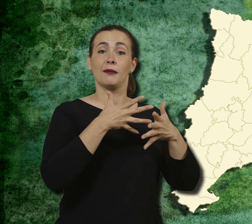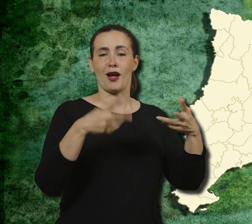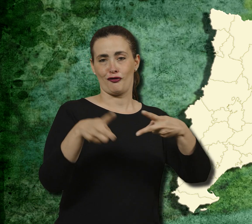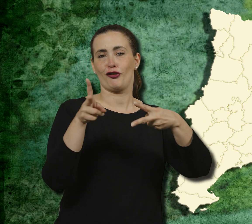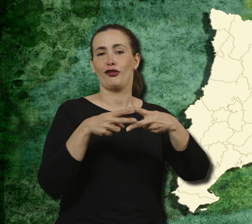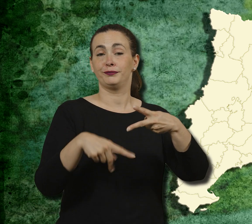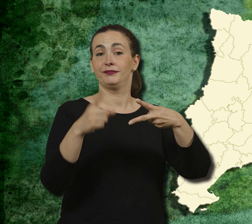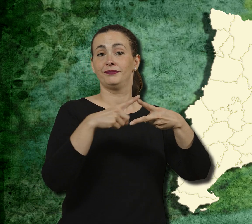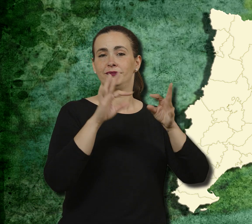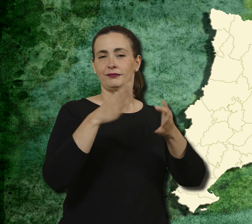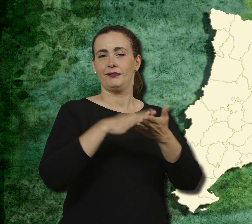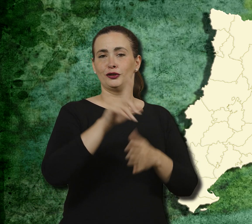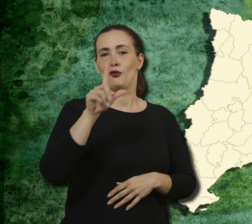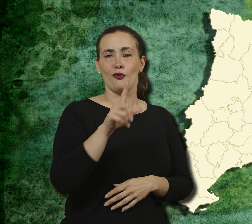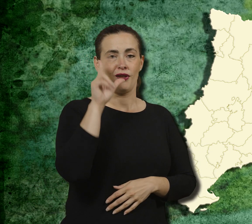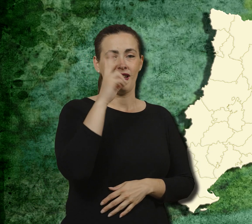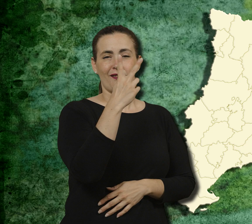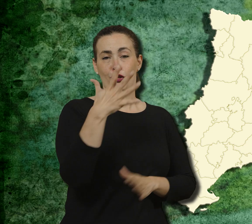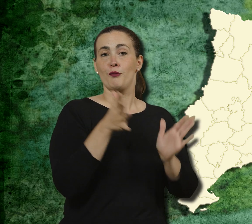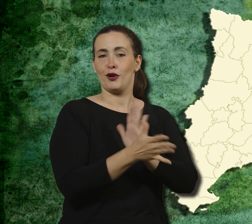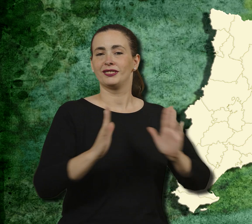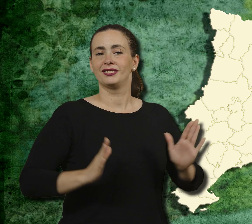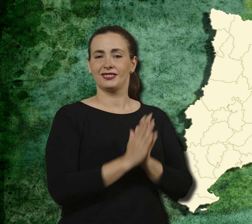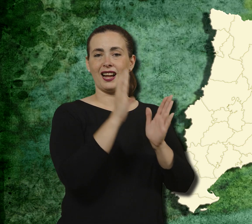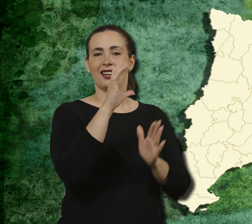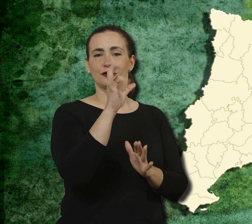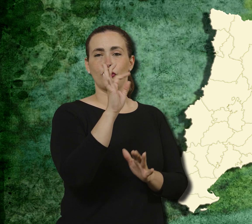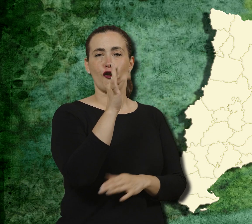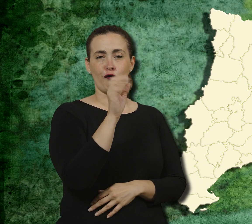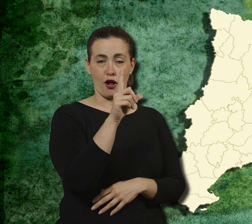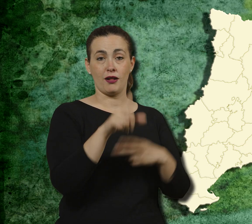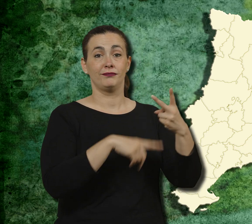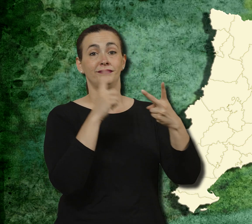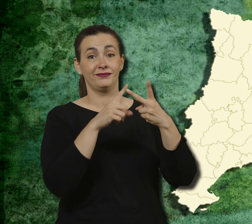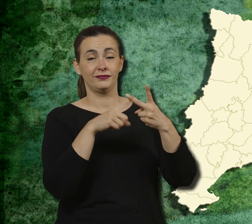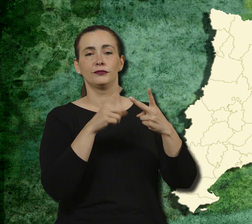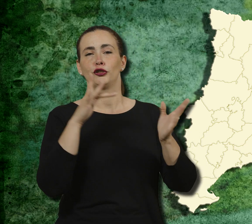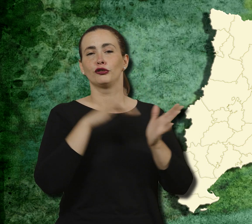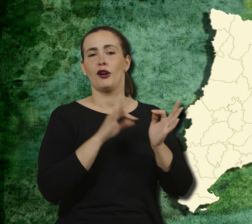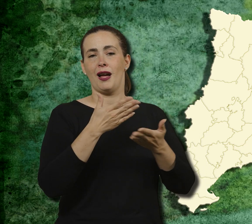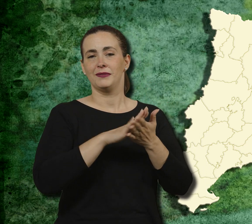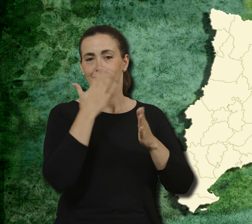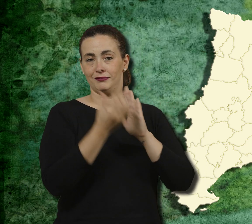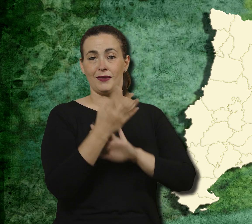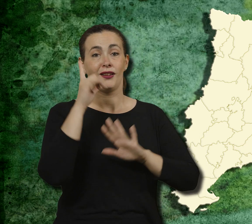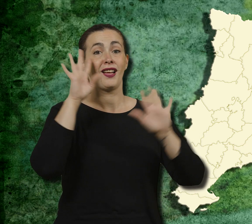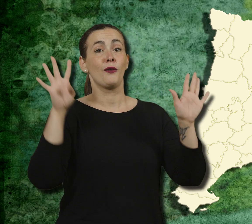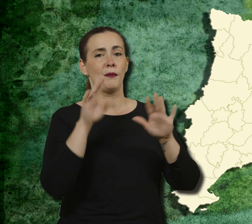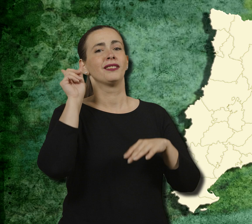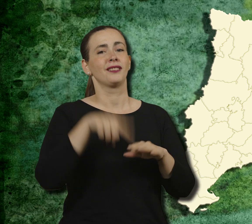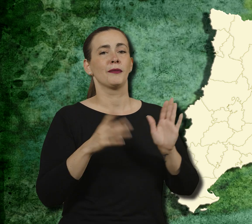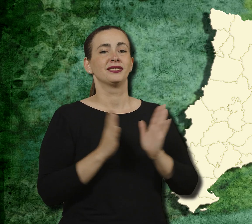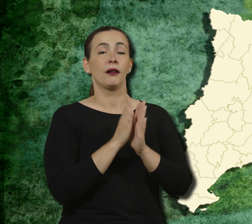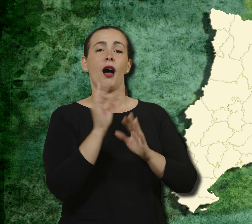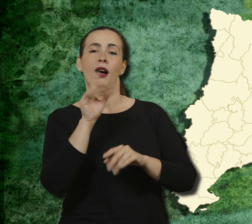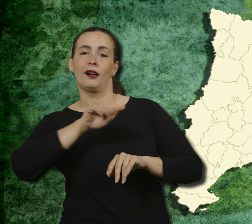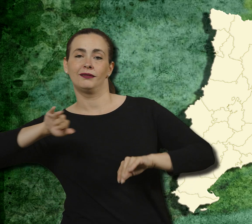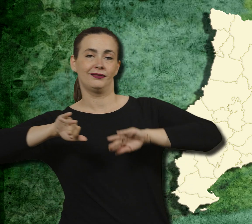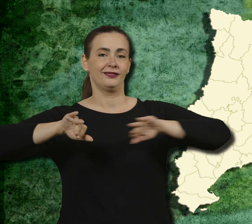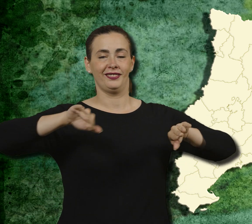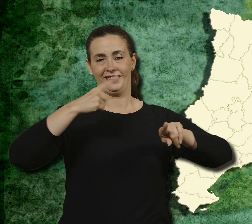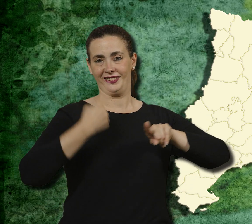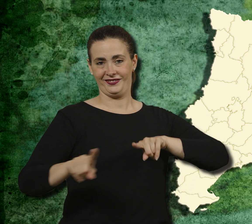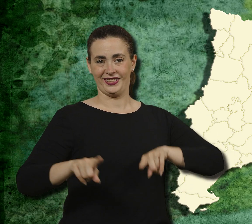Festa Major: La festa de Sant Cristòfor a Occident es celebra el 25 de juliol i a Orient el 9 de maig.